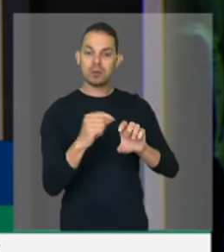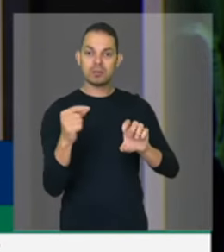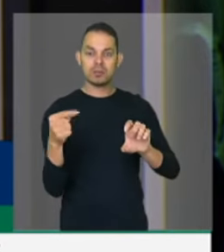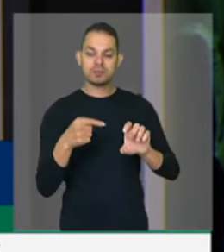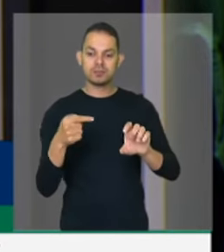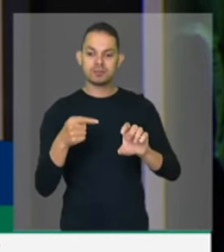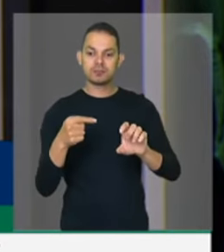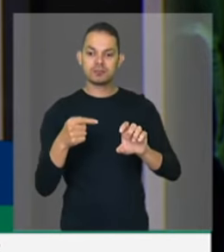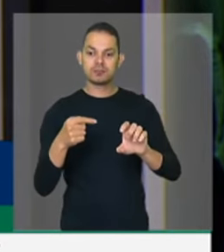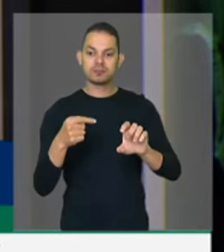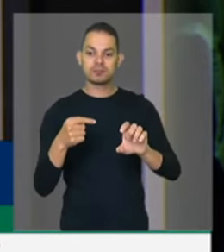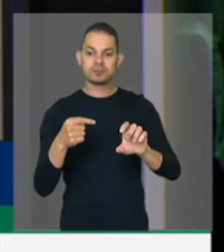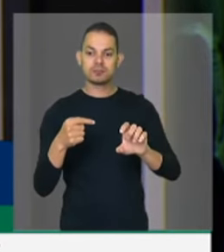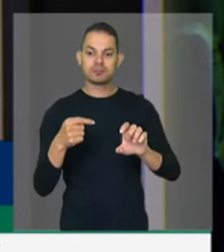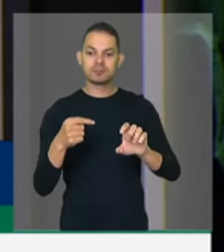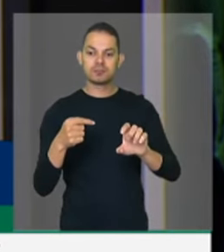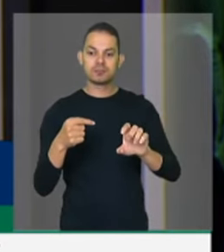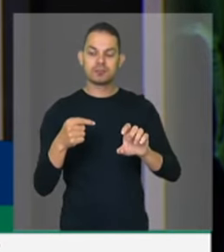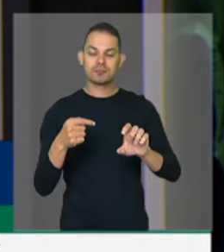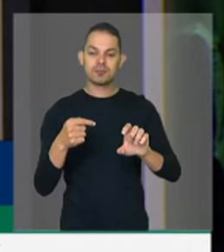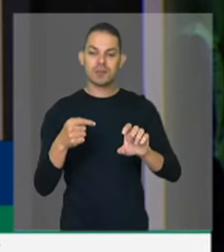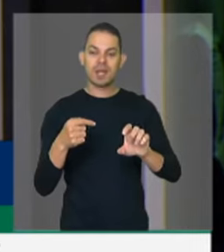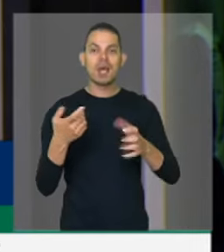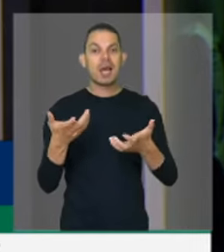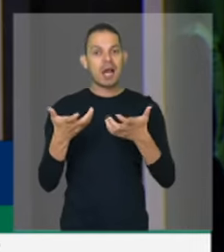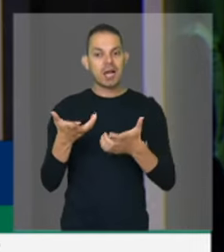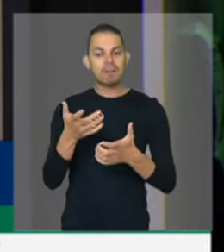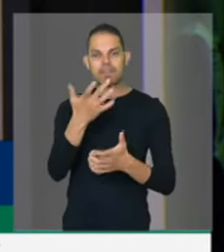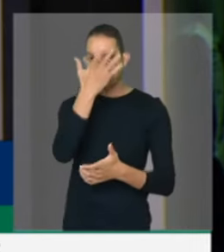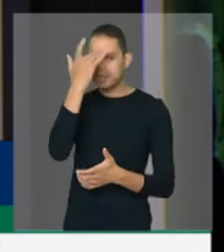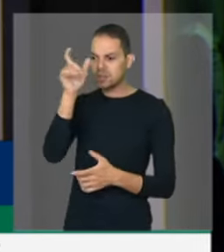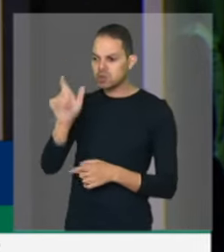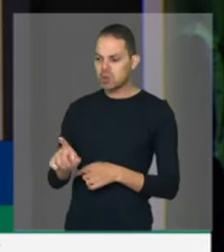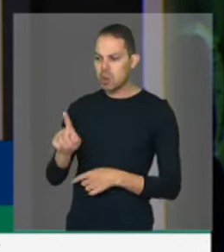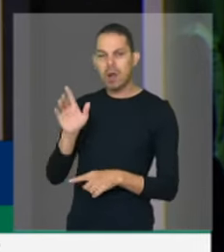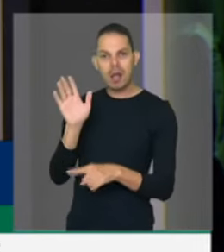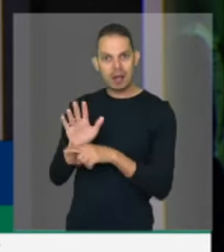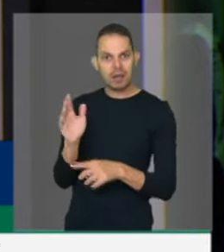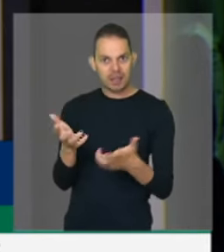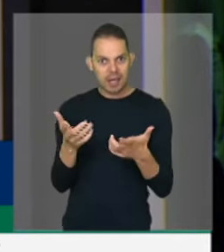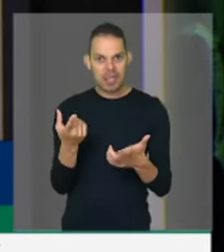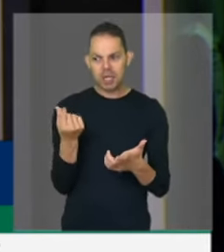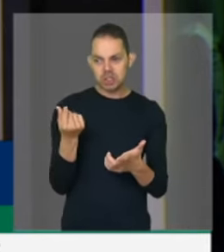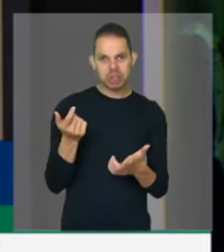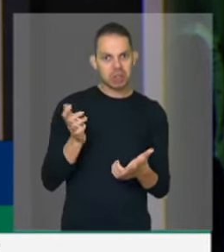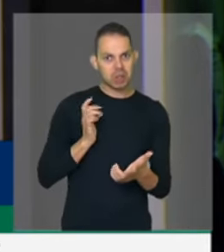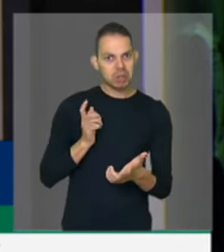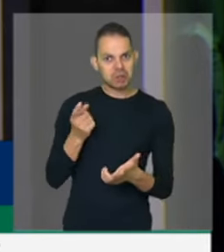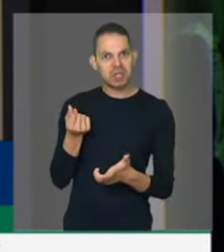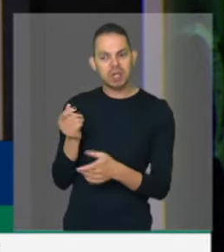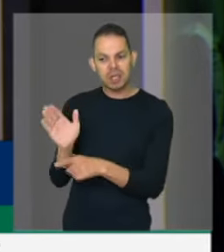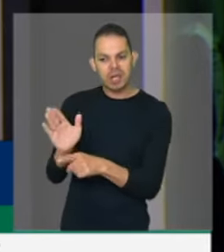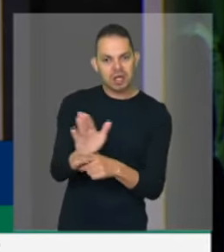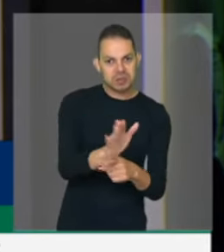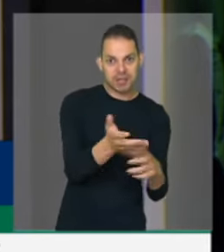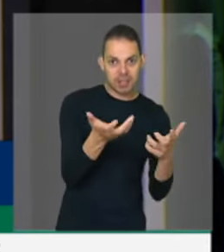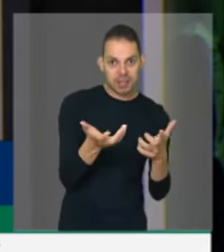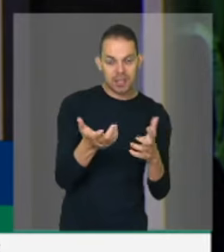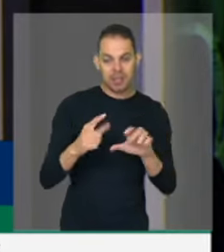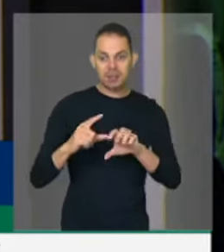AQUELE QUE QUER AJUDAR.... QUE PODE AJUDAR, QUE O EMPRESÁRIO PAGARIA O LEITO DE UTI MAS QUE